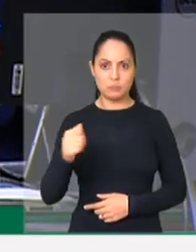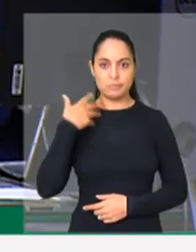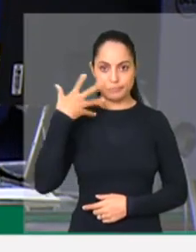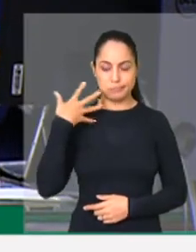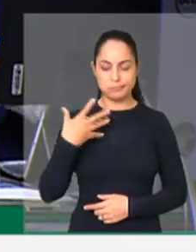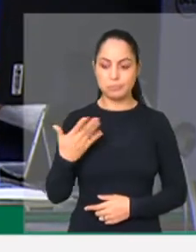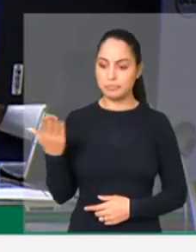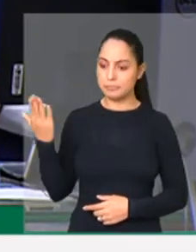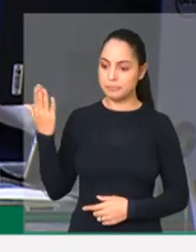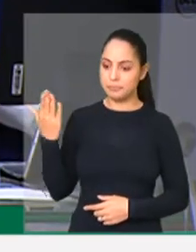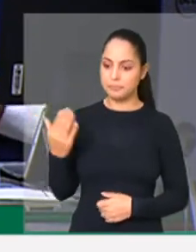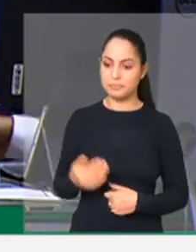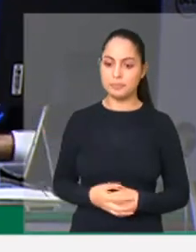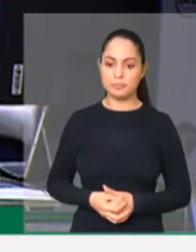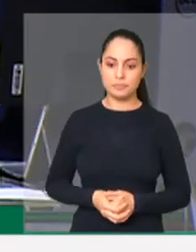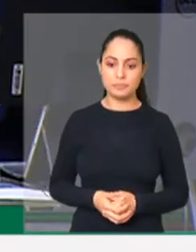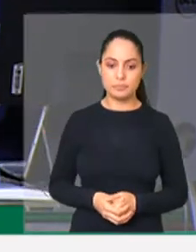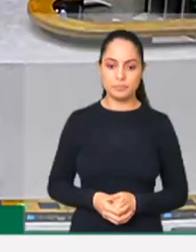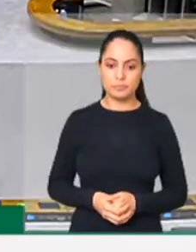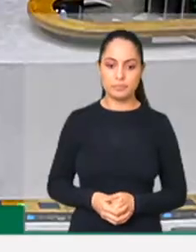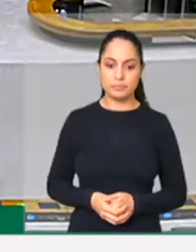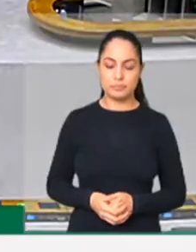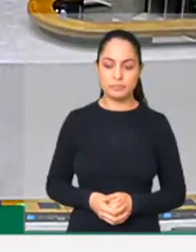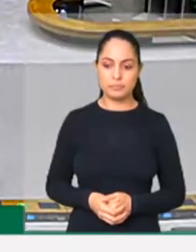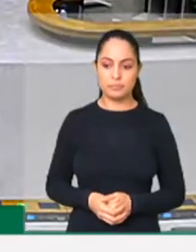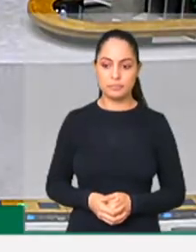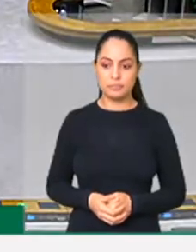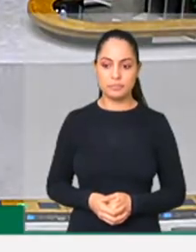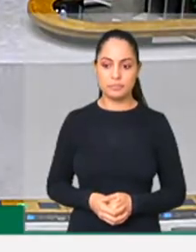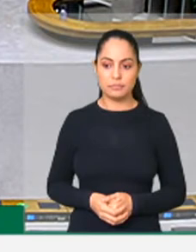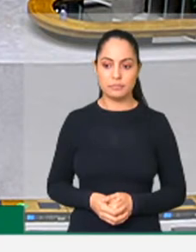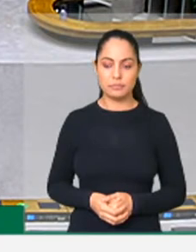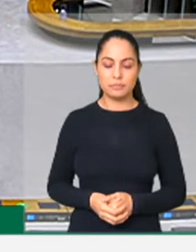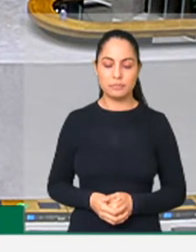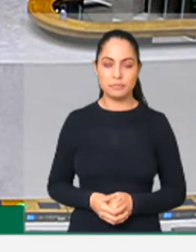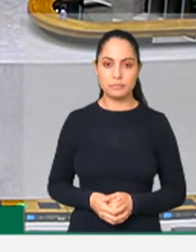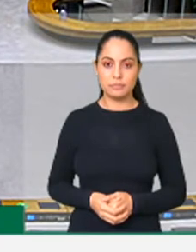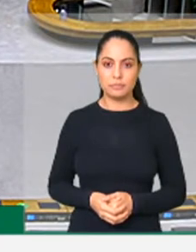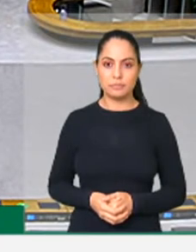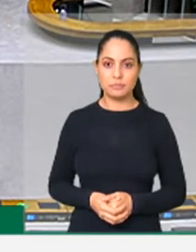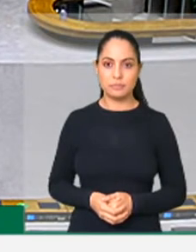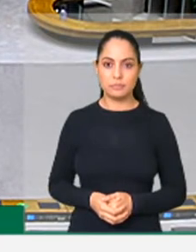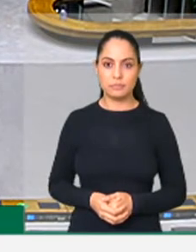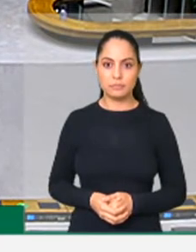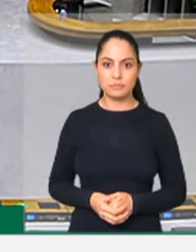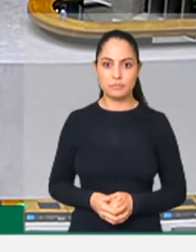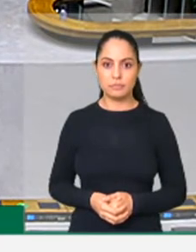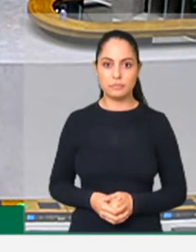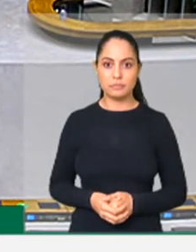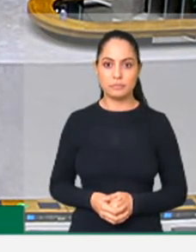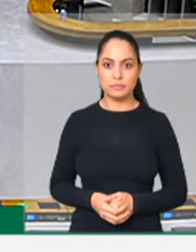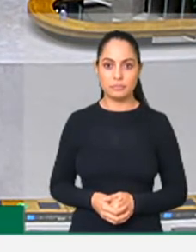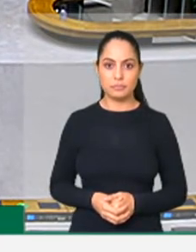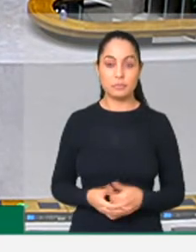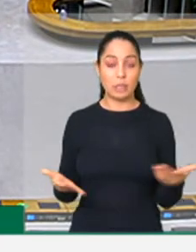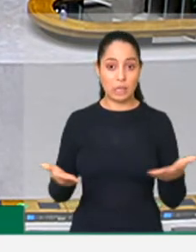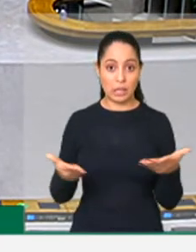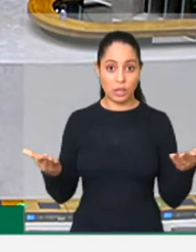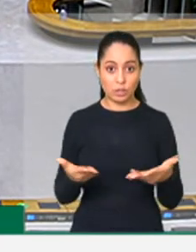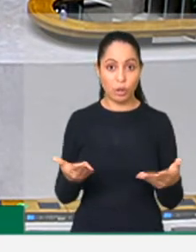DEPUTADO VICENTINHO. -- [MARCIO SALEMA]: EM PAUTA A MEDIDA PROVISÓRIA 1017/2020 QUE DEFINE REGRAS PARA QUITAÇÃO E RENEGOCIAÇÃO DE DÍVIDAS EM